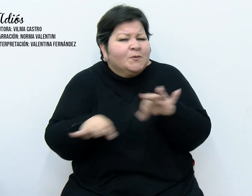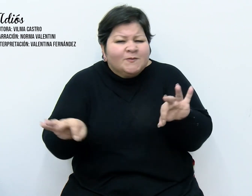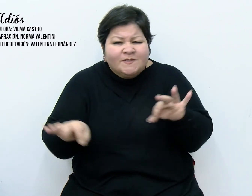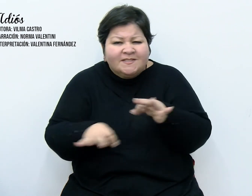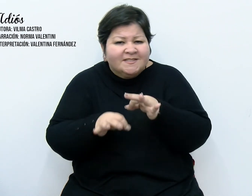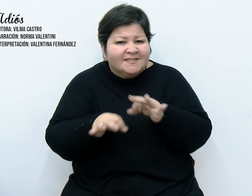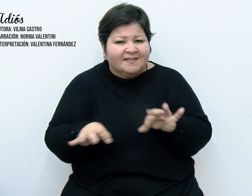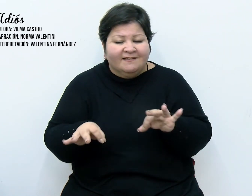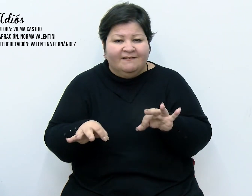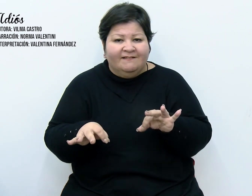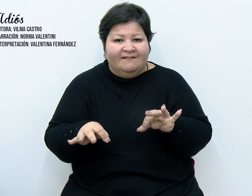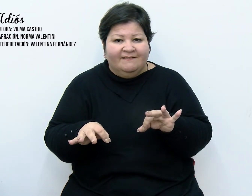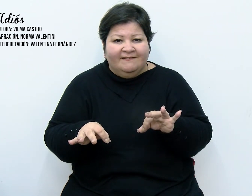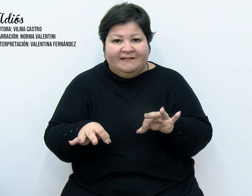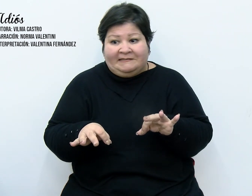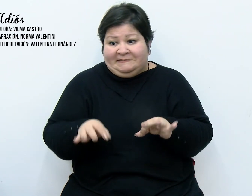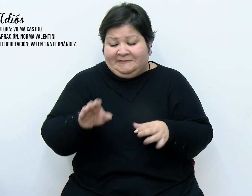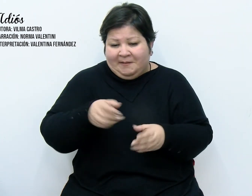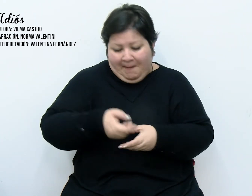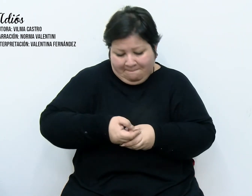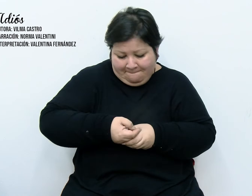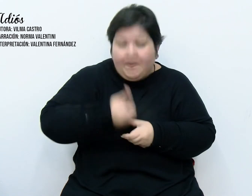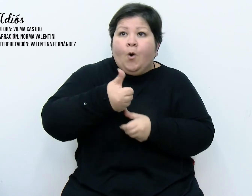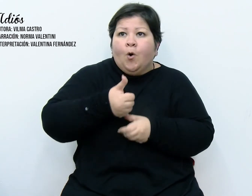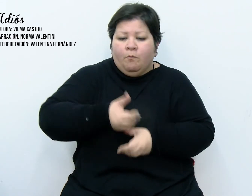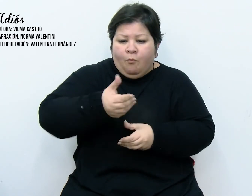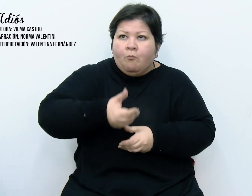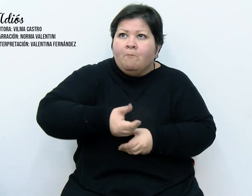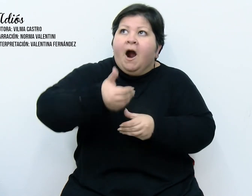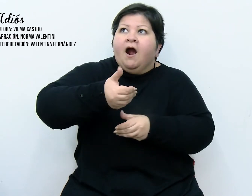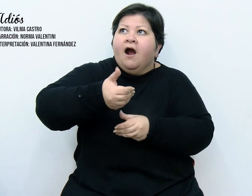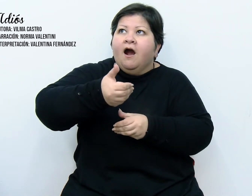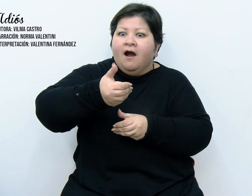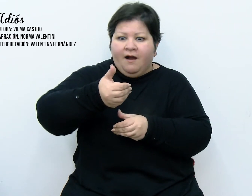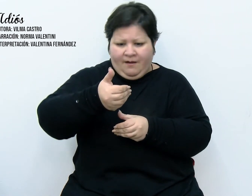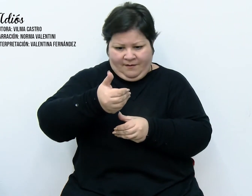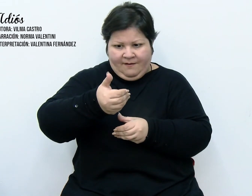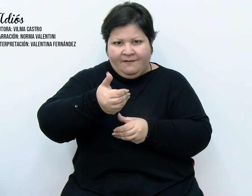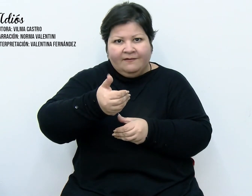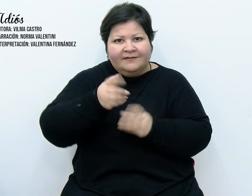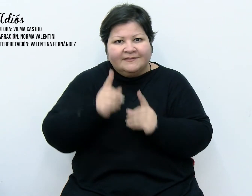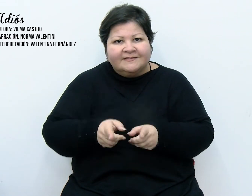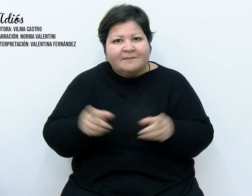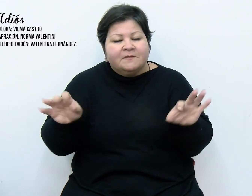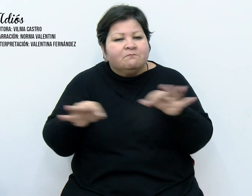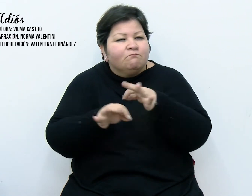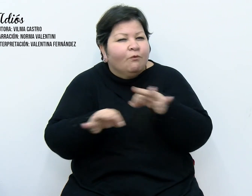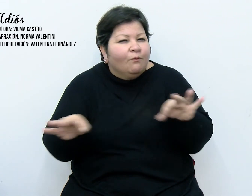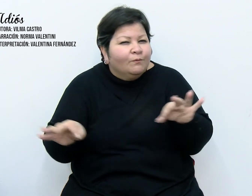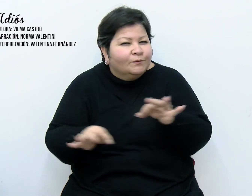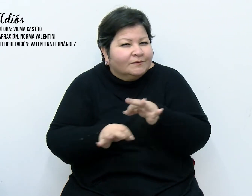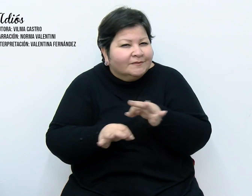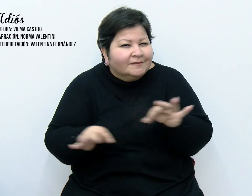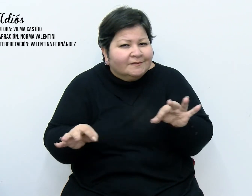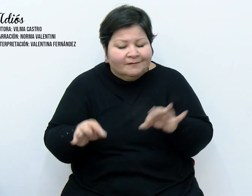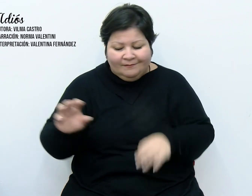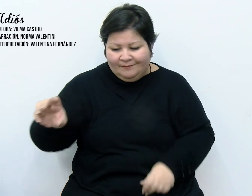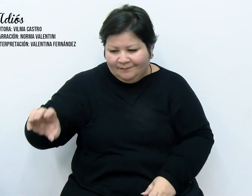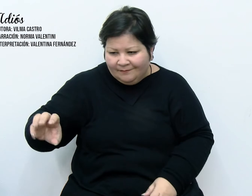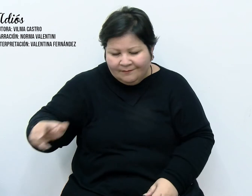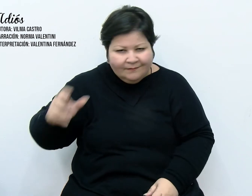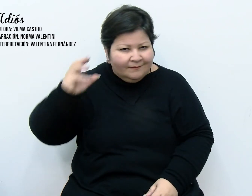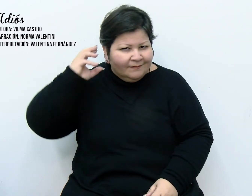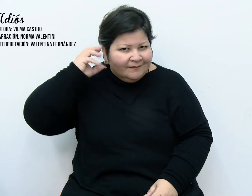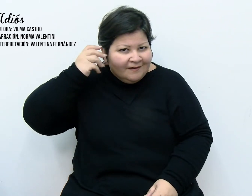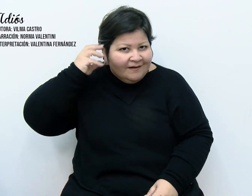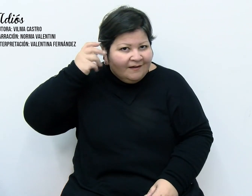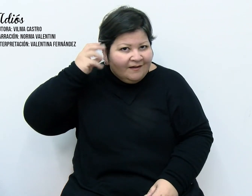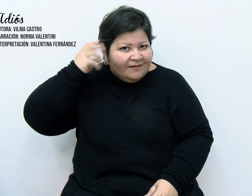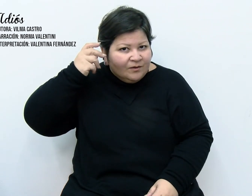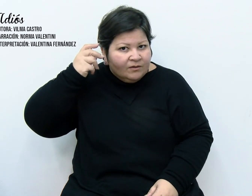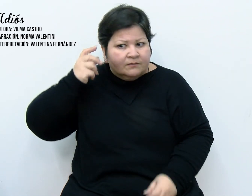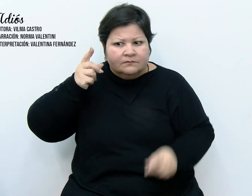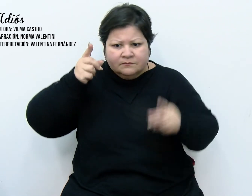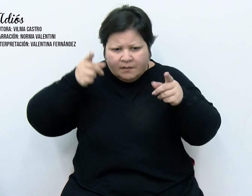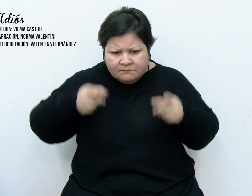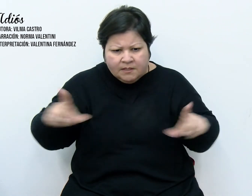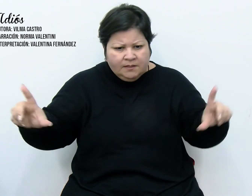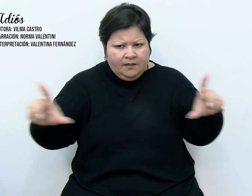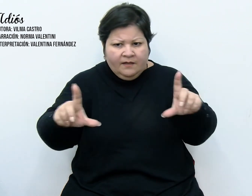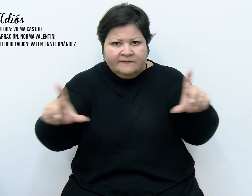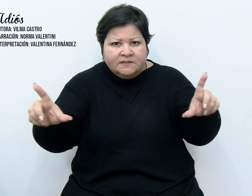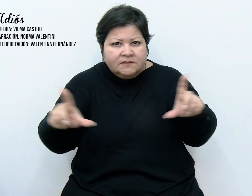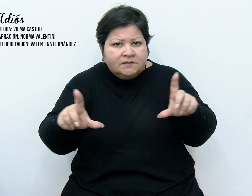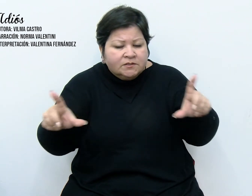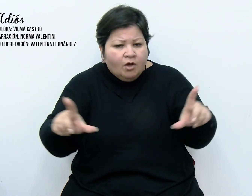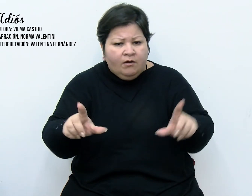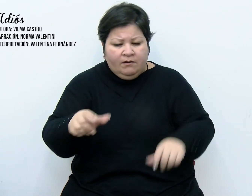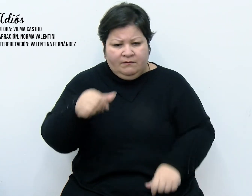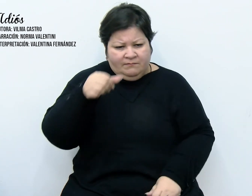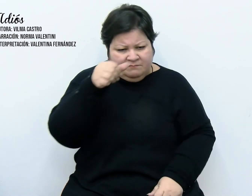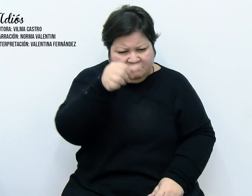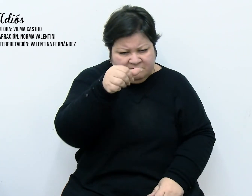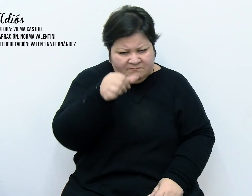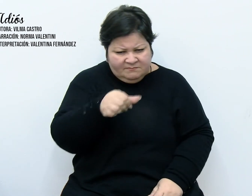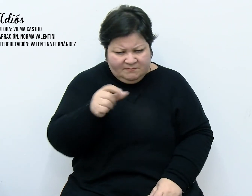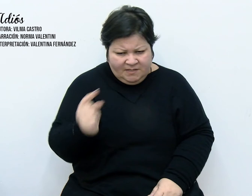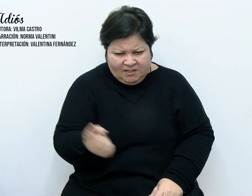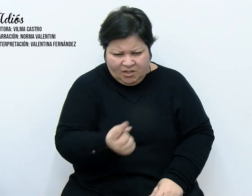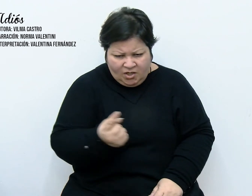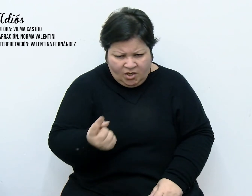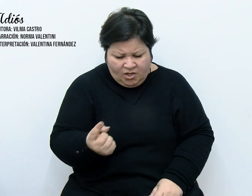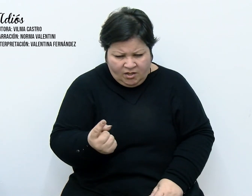destapamos una botella y allí otra vez, encendíamos la radio, y el televisor, el microondas, la licuadora y